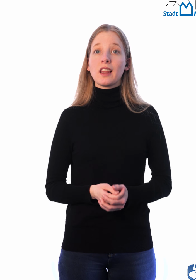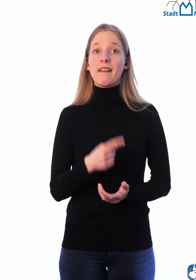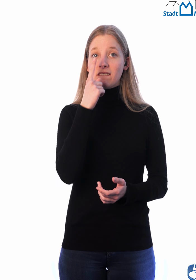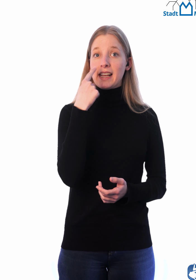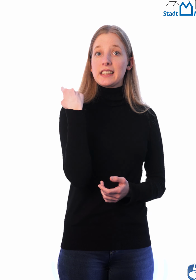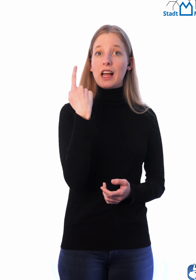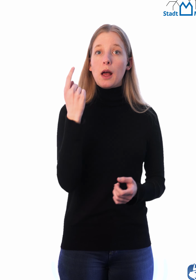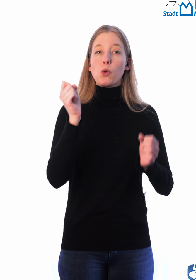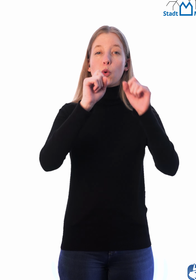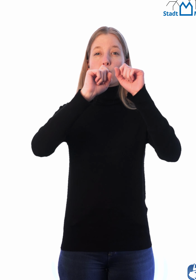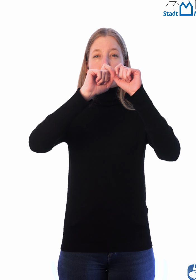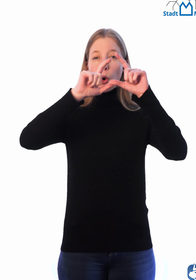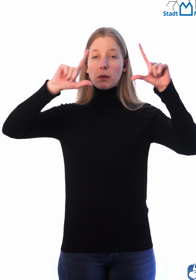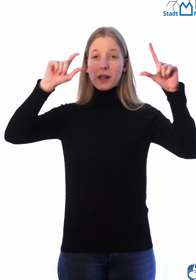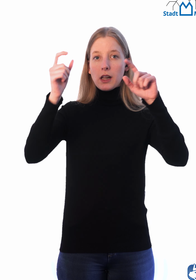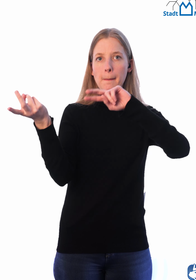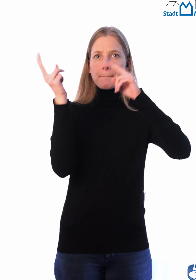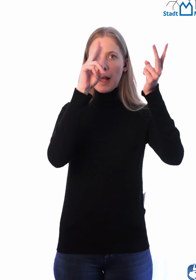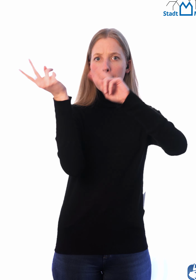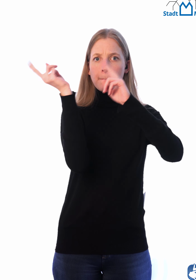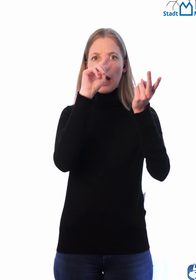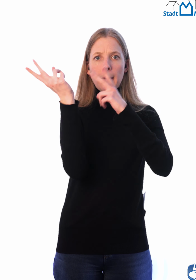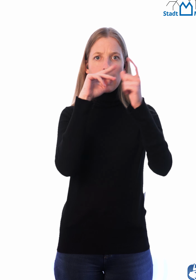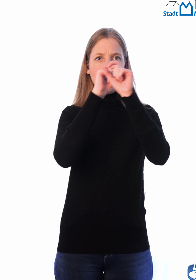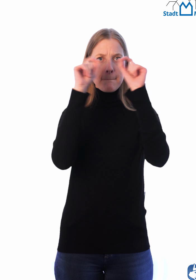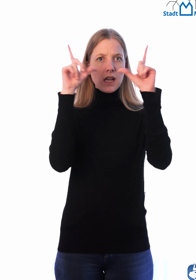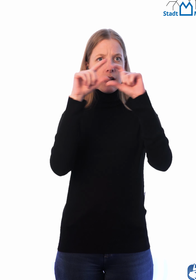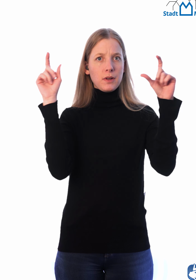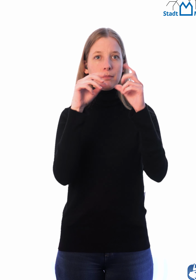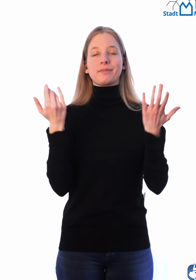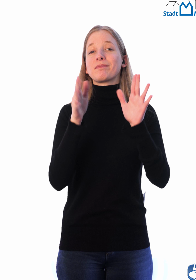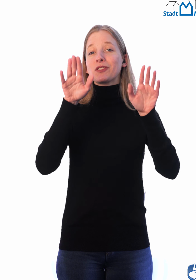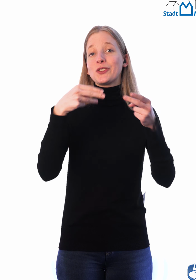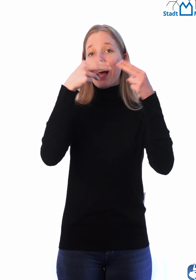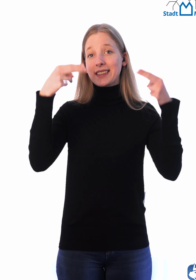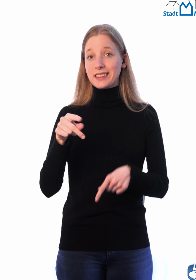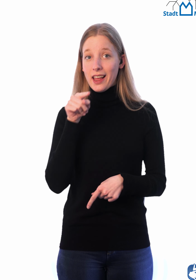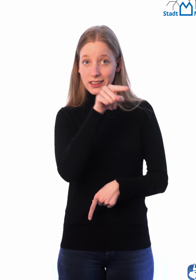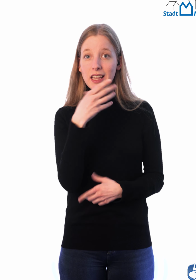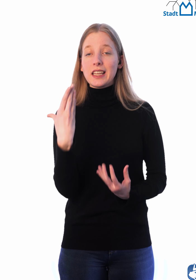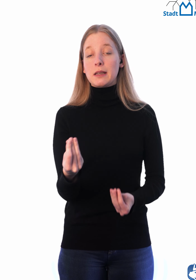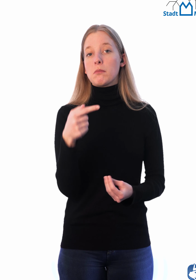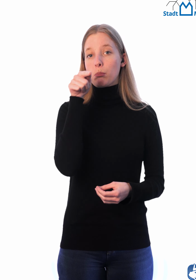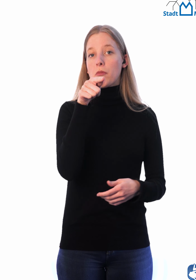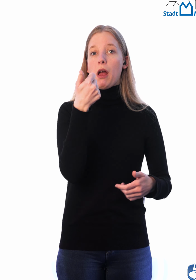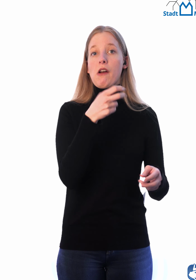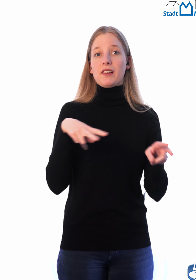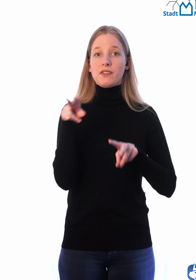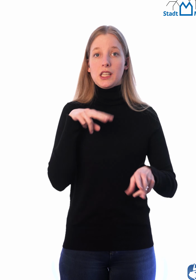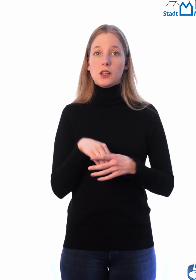ein großes Bild mit wechselnden Bildern platziert. Auf der Startseite www.metzingen.de gibt es hier ein Video.